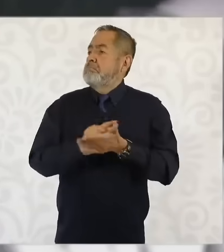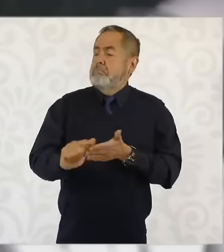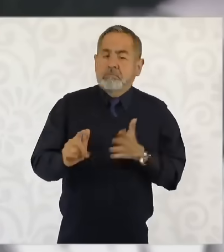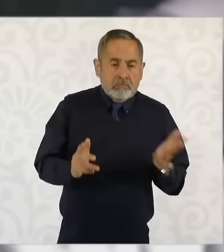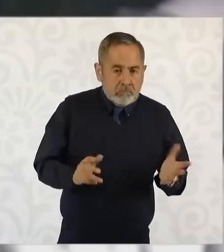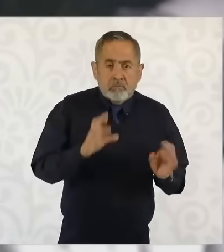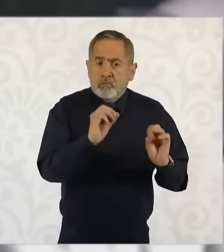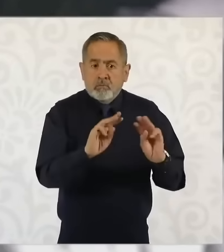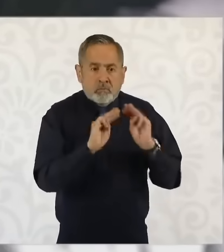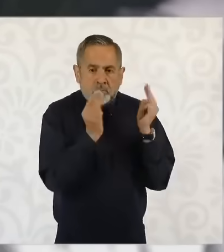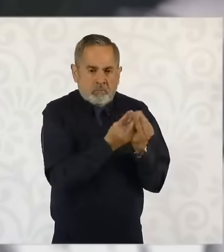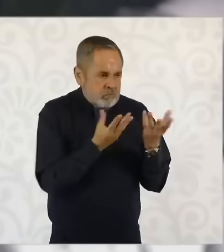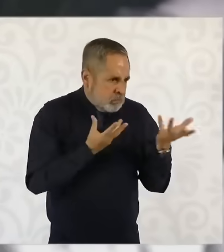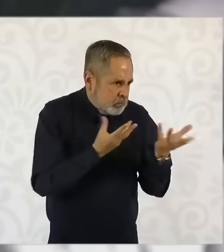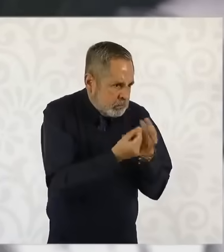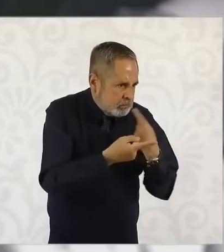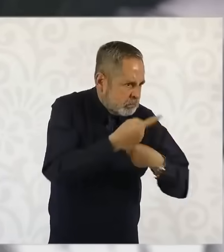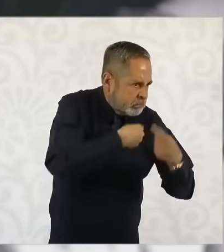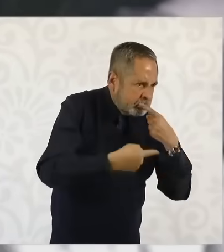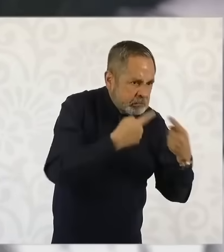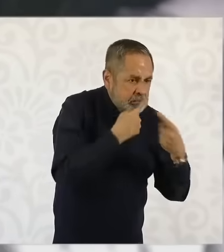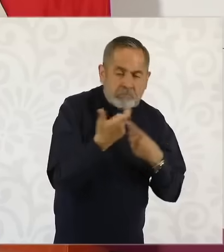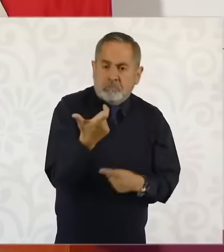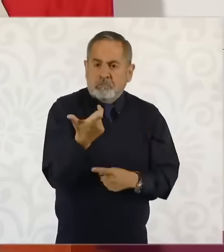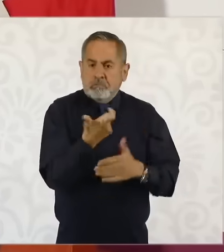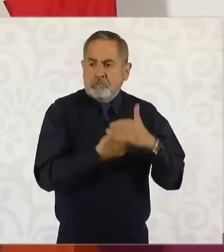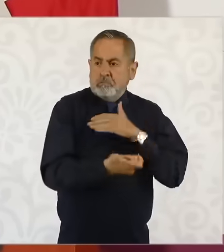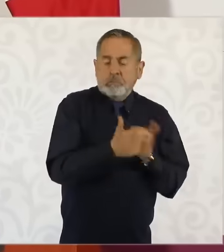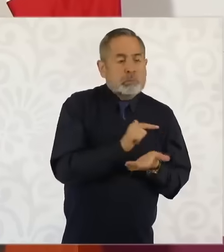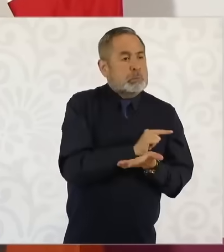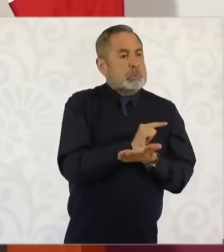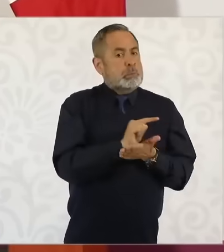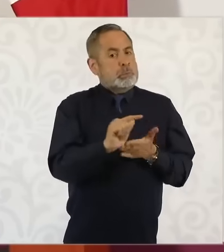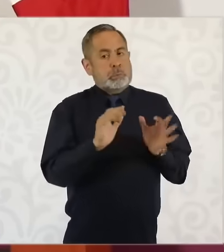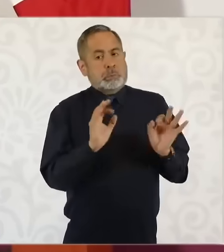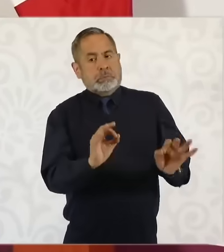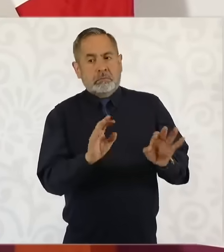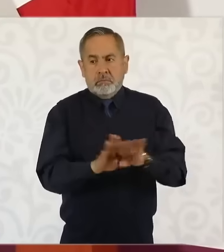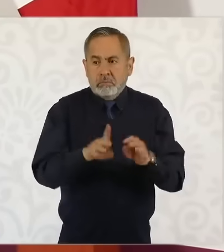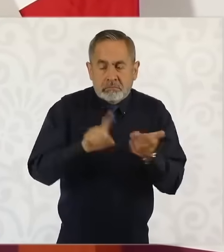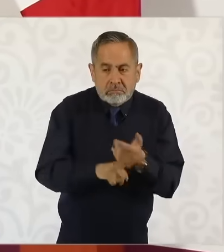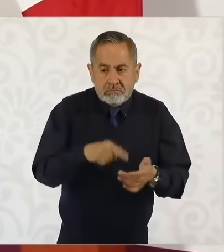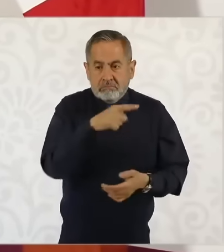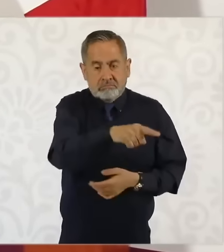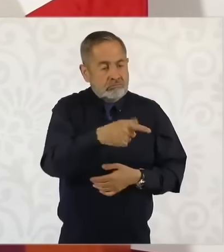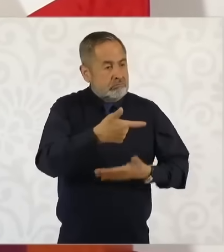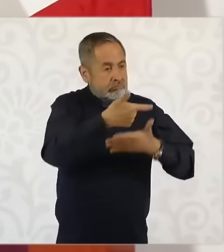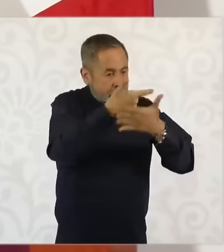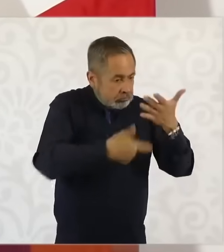organizada y resulta que se liberan las cuentas para que se siga usando el